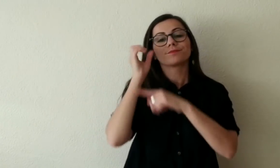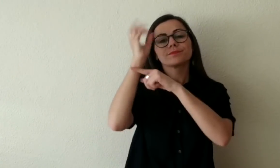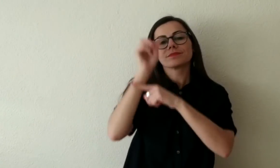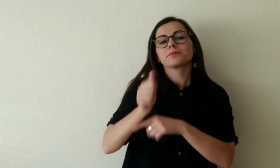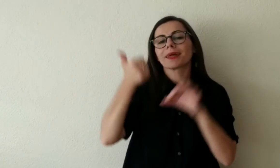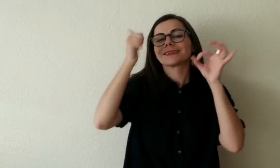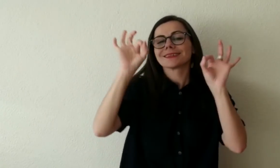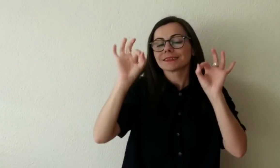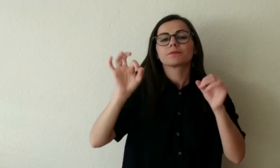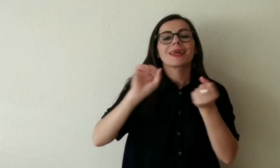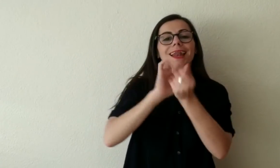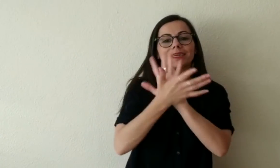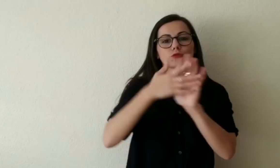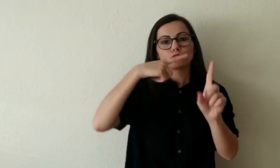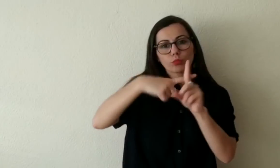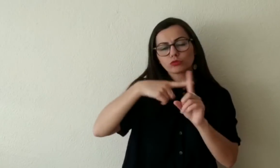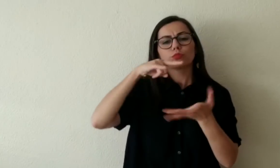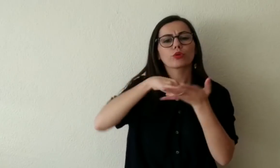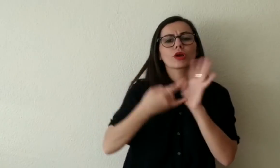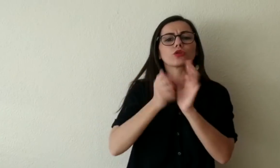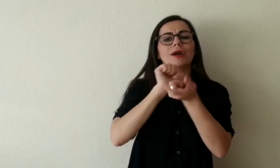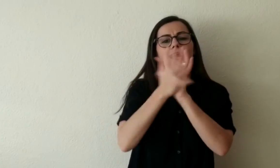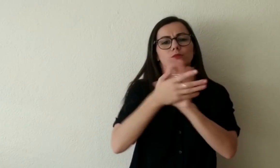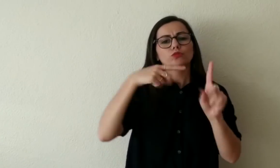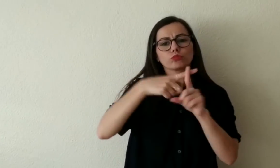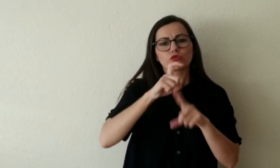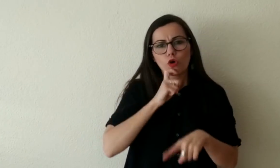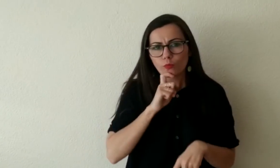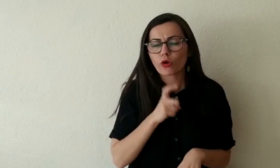dinamizó un taller sobre cómo presentar proyectos de Erasmus+,